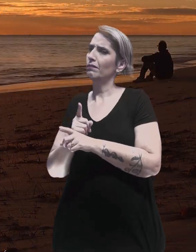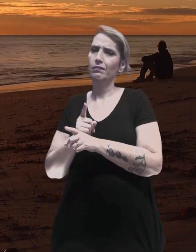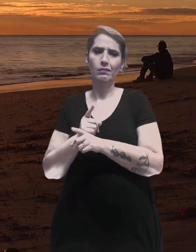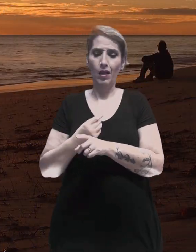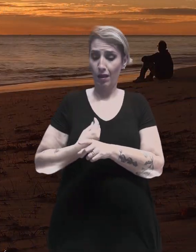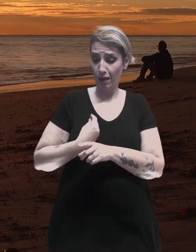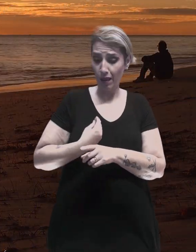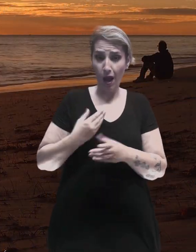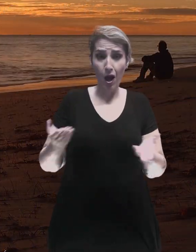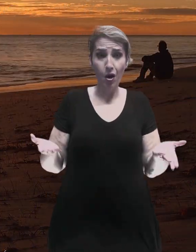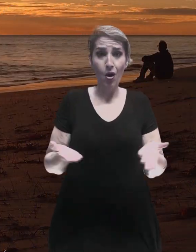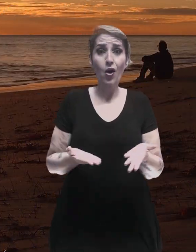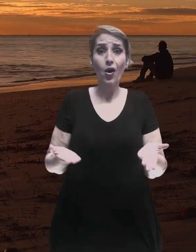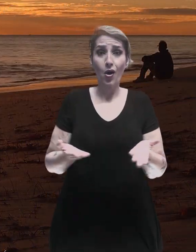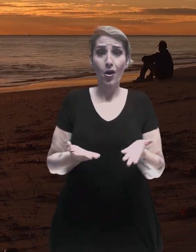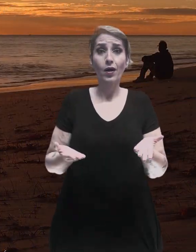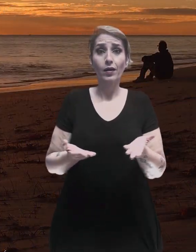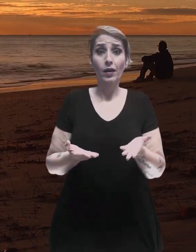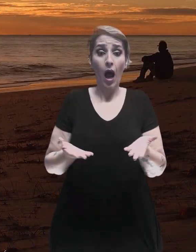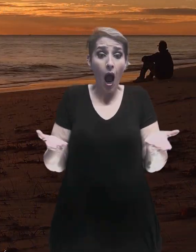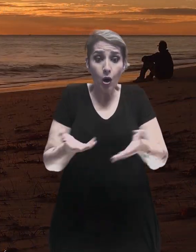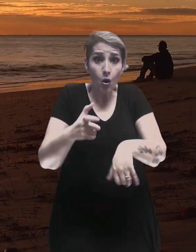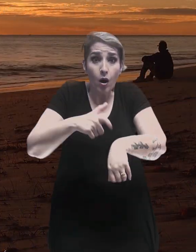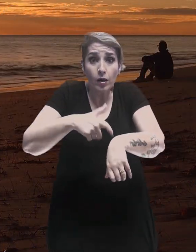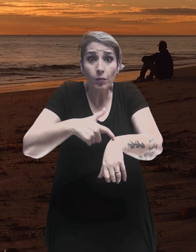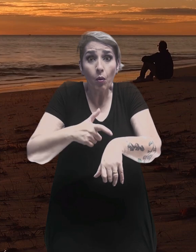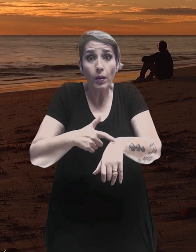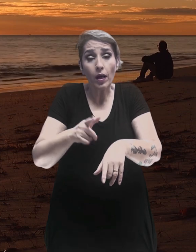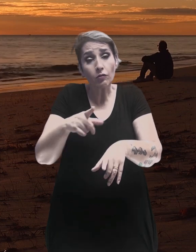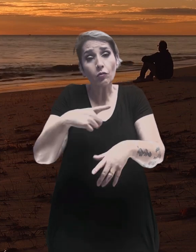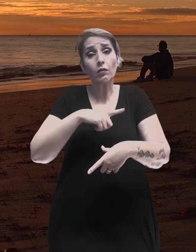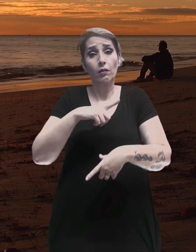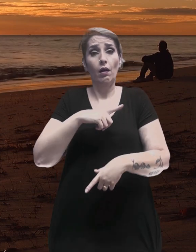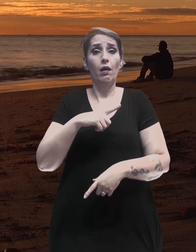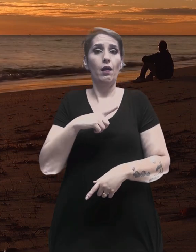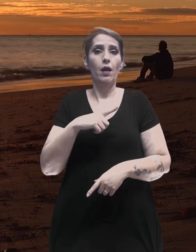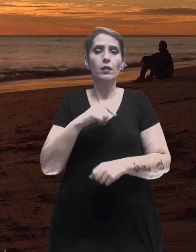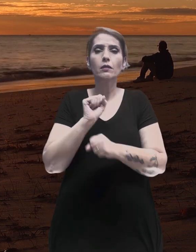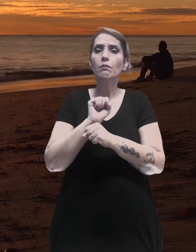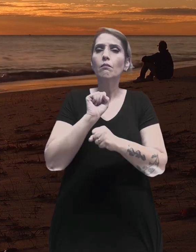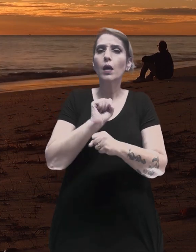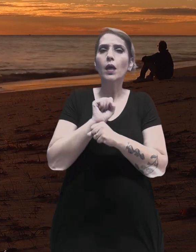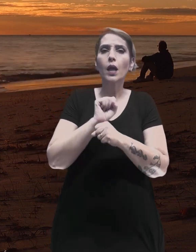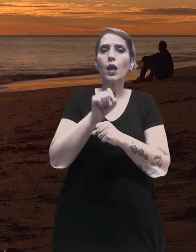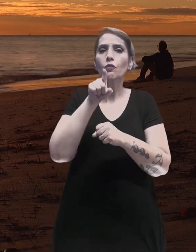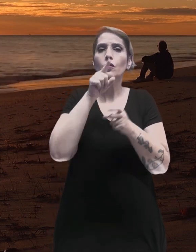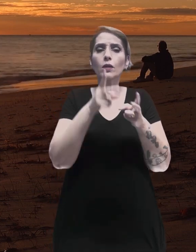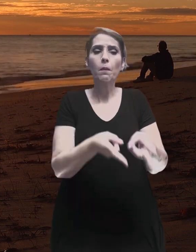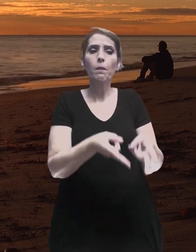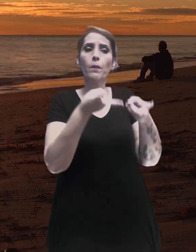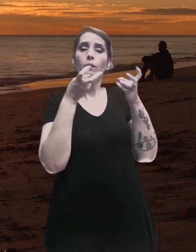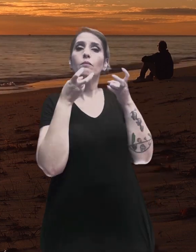Ela está presente agora... neste exato momento... esperando para ser reconhecida.